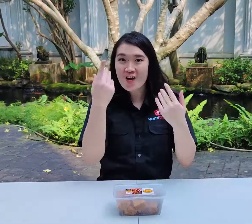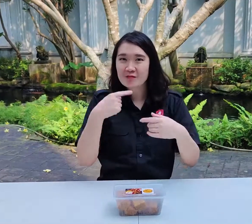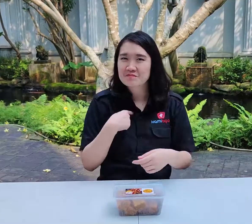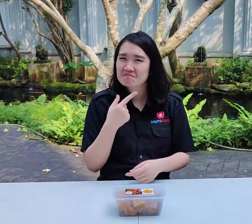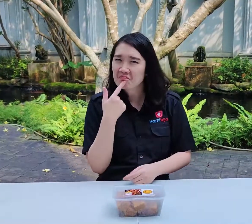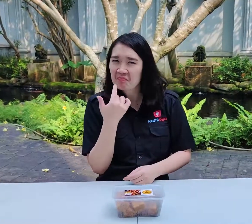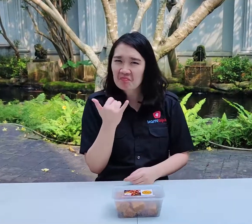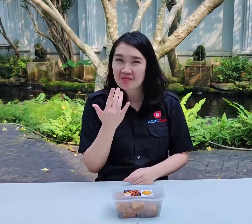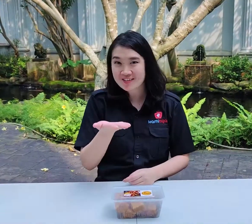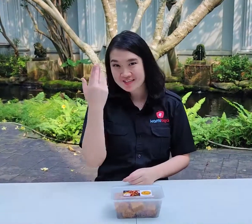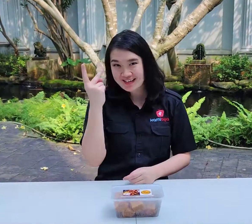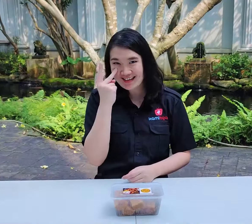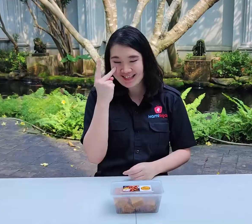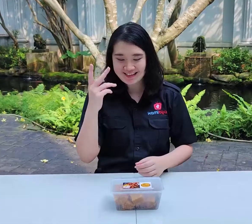Penasaran ya? Yuk